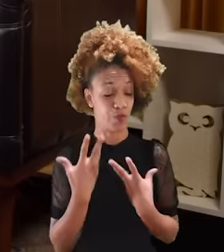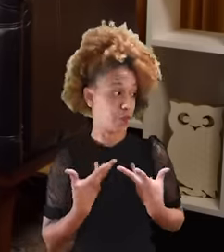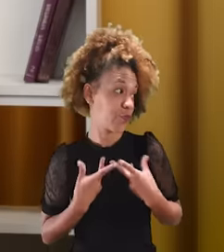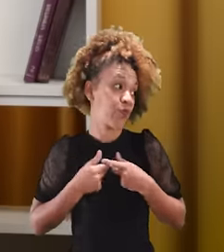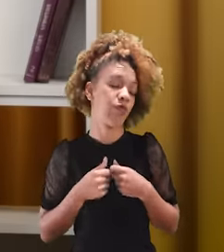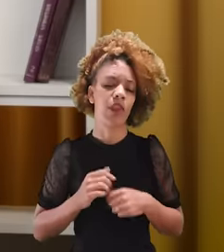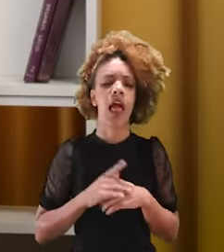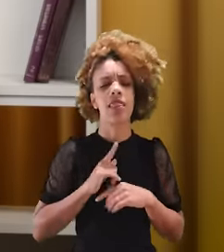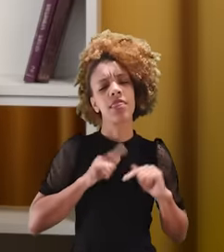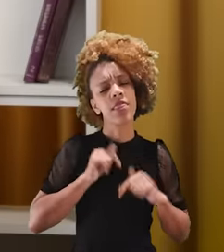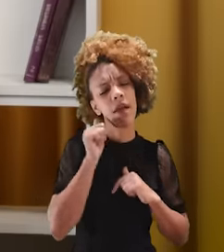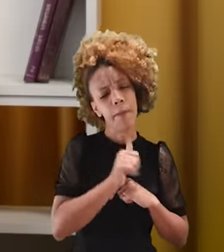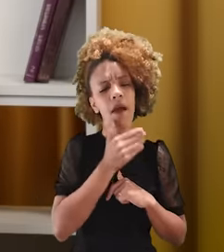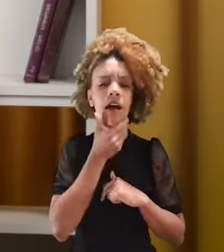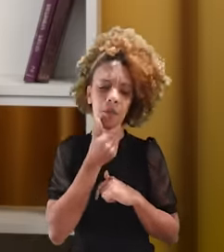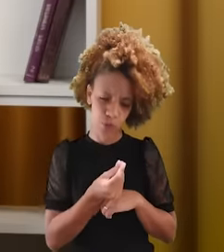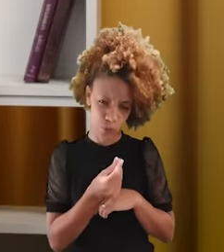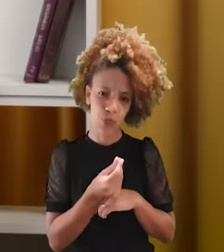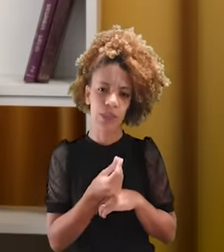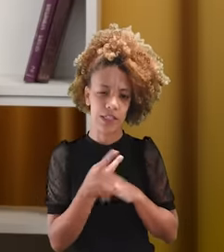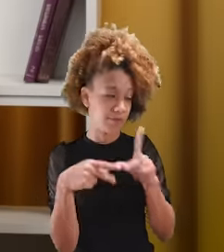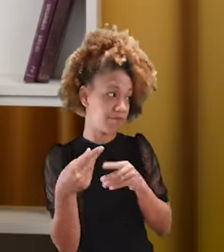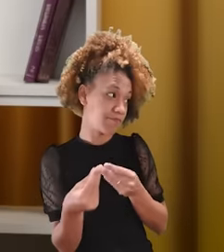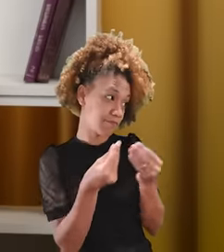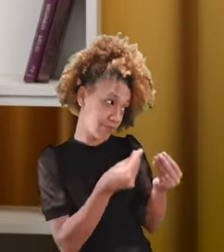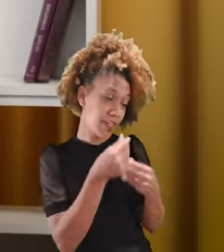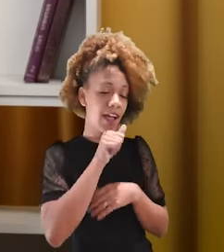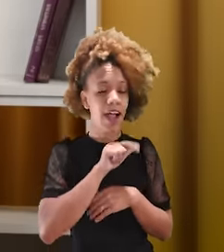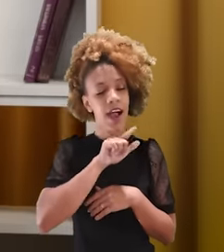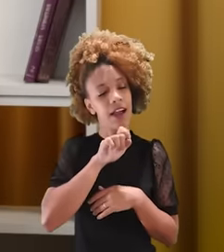insid tem a linha feminina a linha masculina tá aqui um presente pra Alessandra maestrini